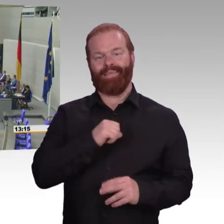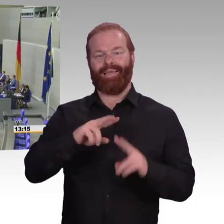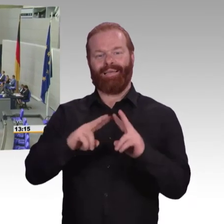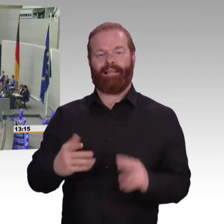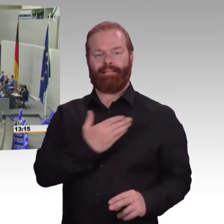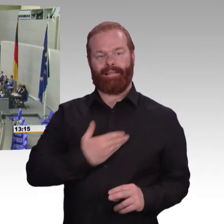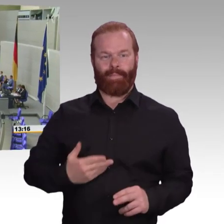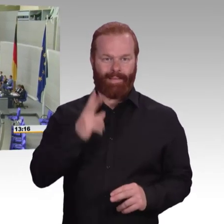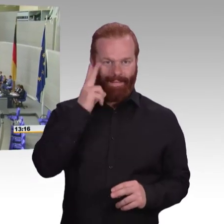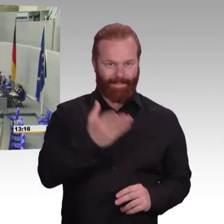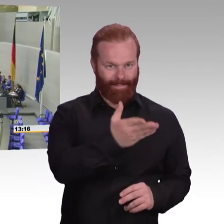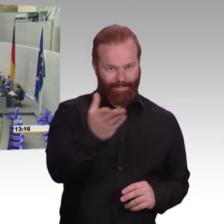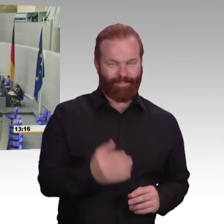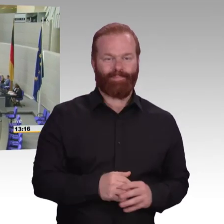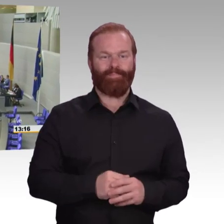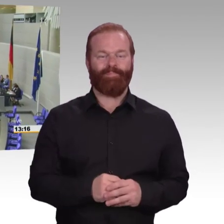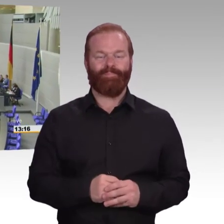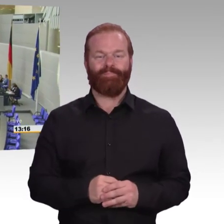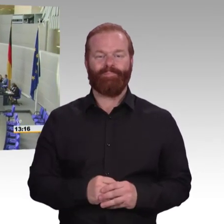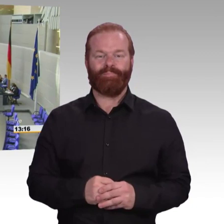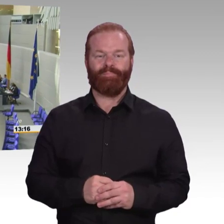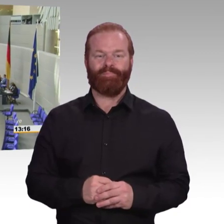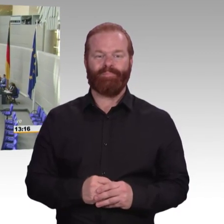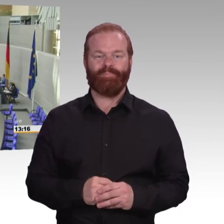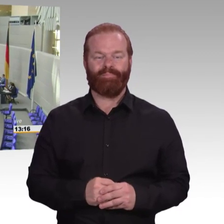verständlicherweise und reflexartig mit Zustimmung.